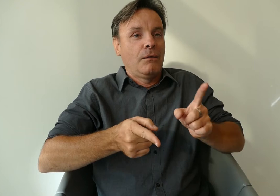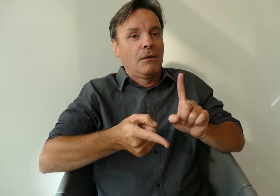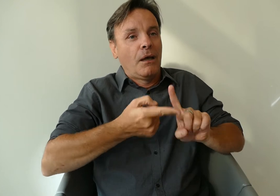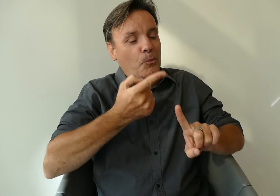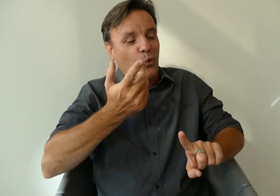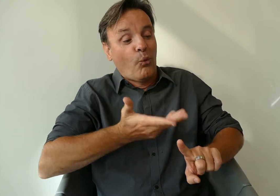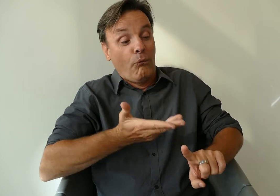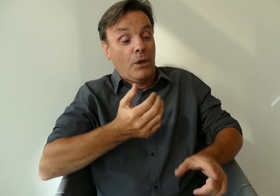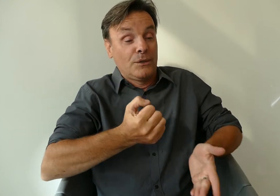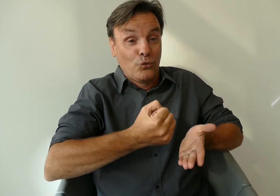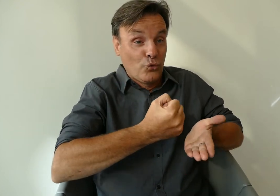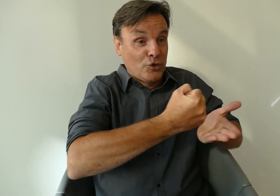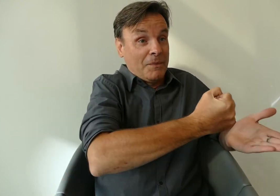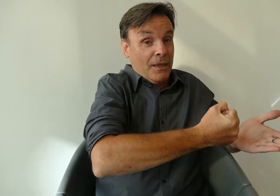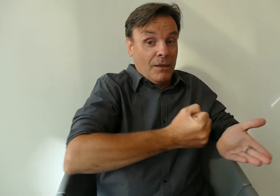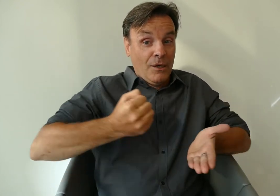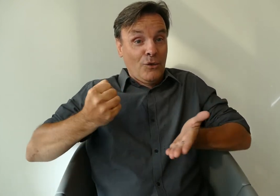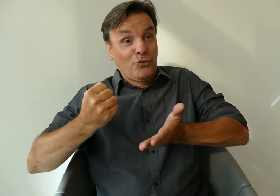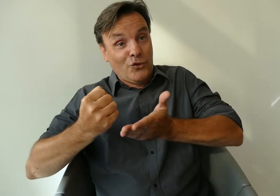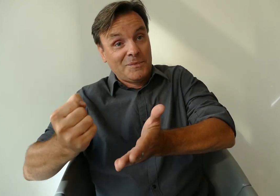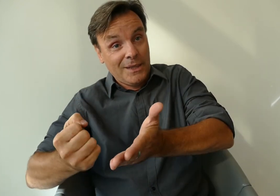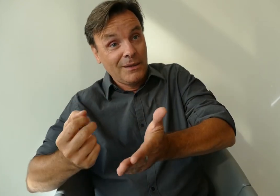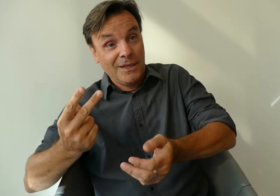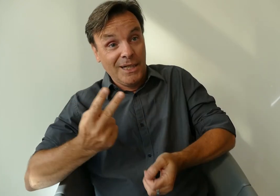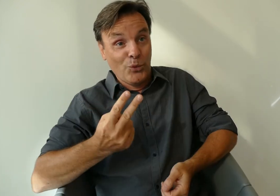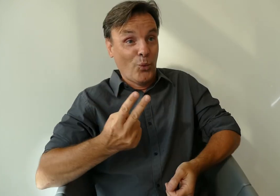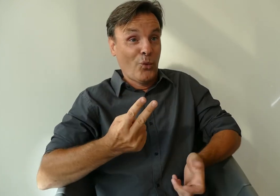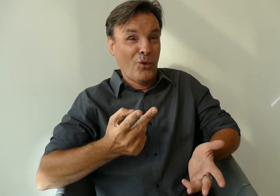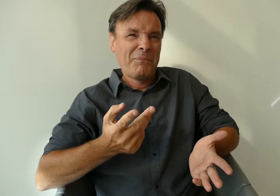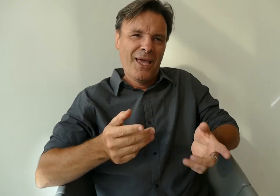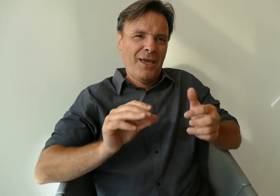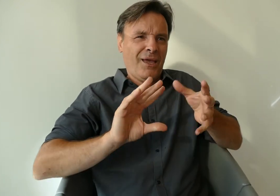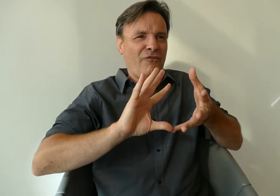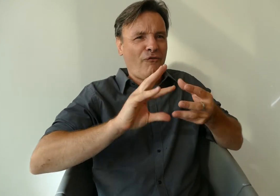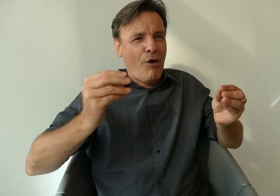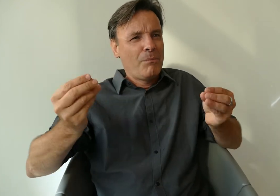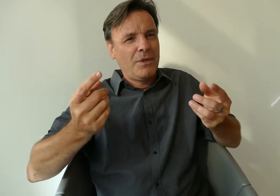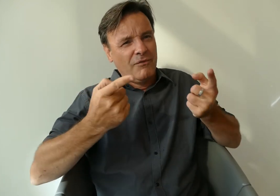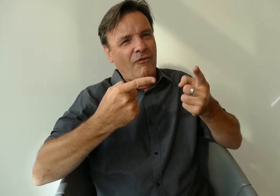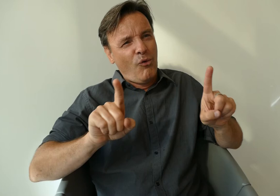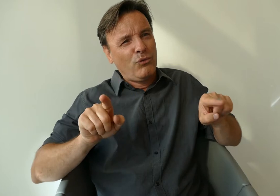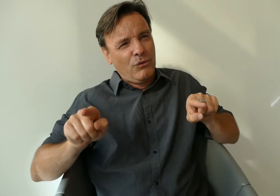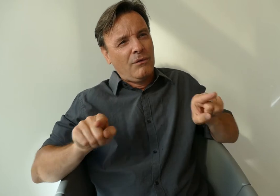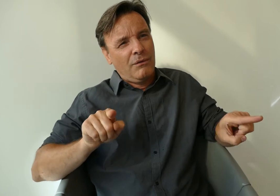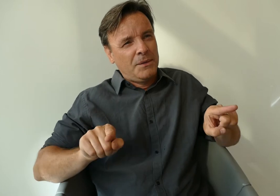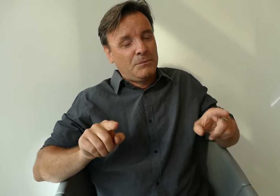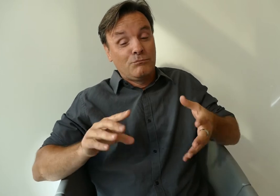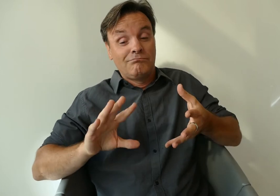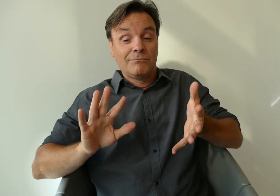L'important c'est transmettre et la forme de transmission est différente pour les deux.